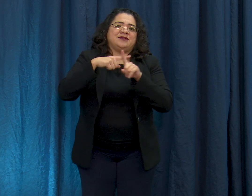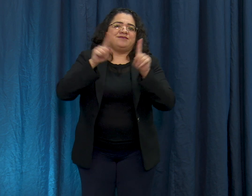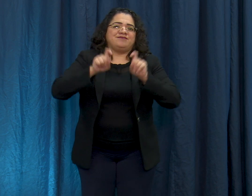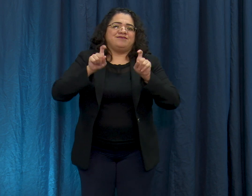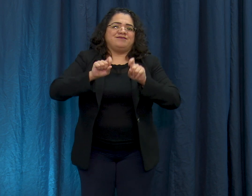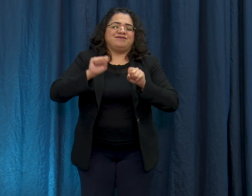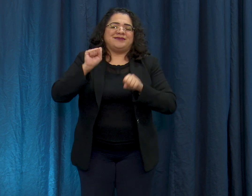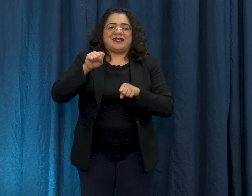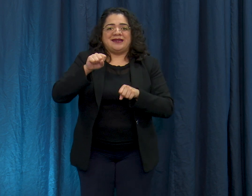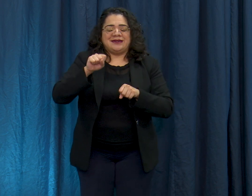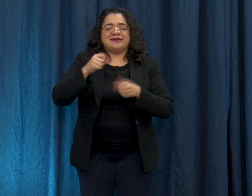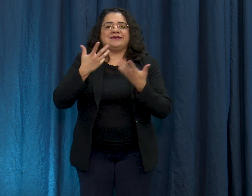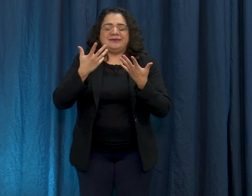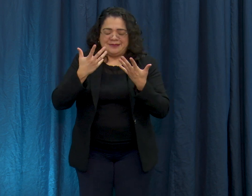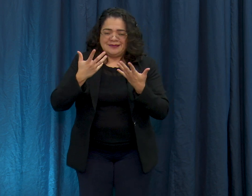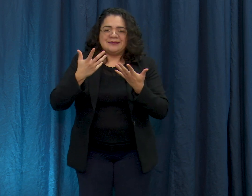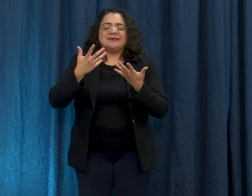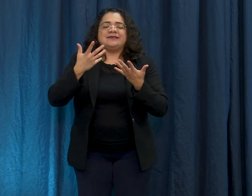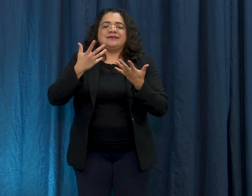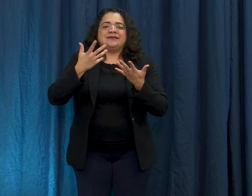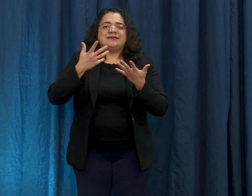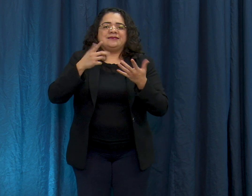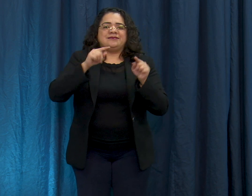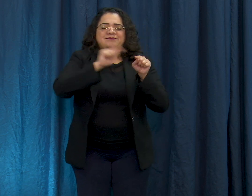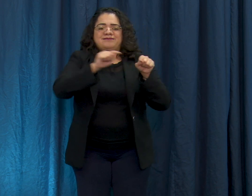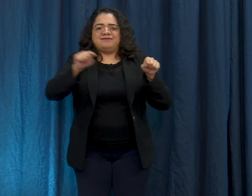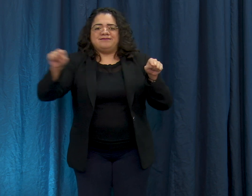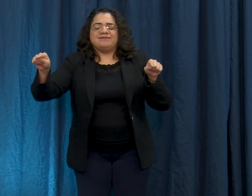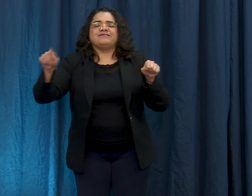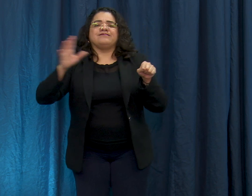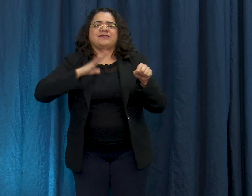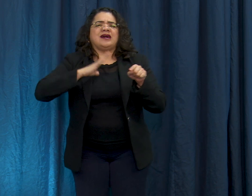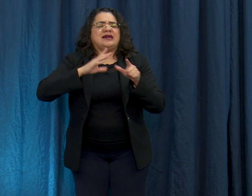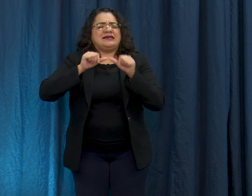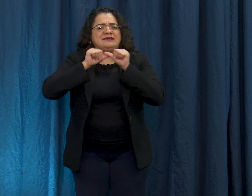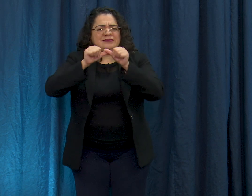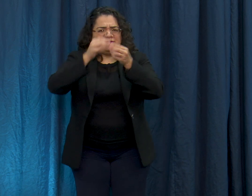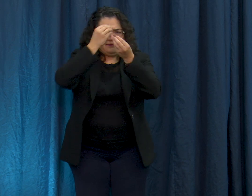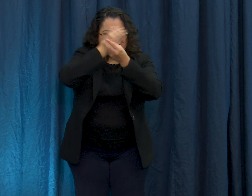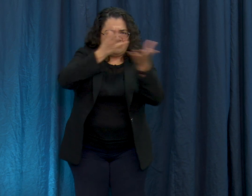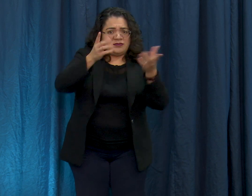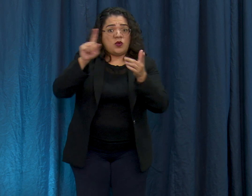nuevon seguimos actually sang go los medios y el público see a mask a sauce